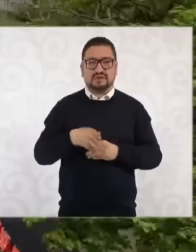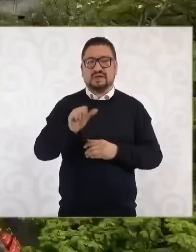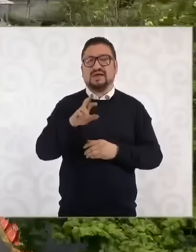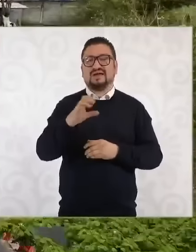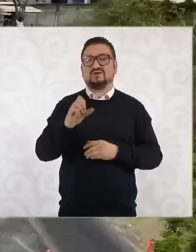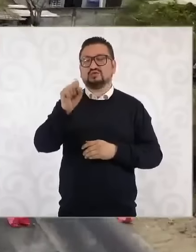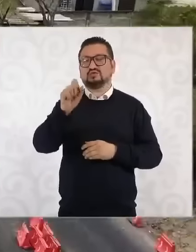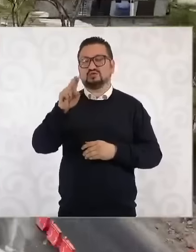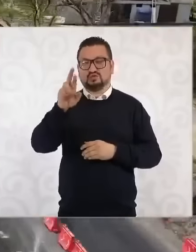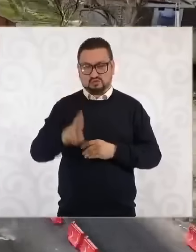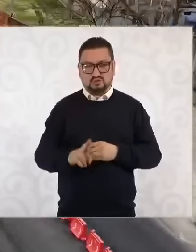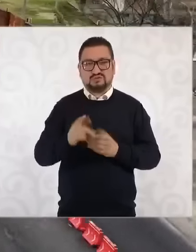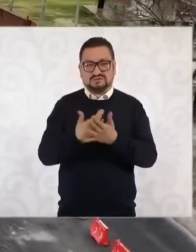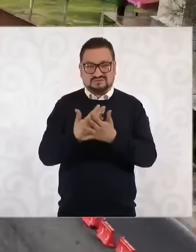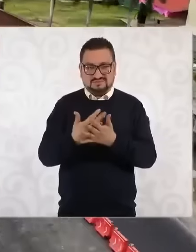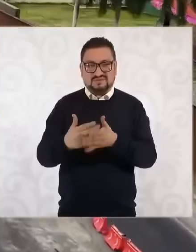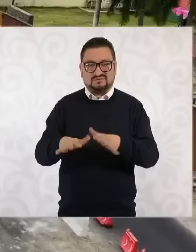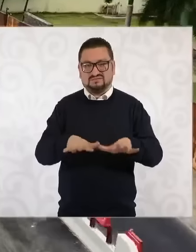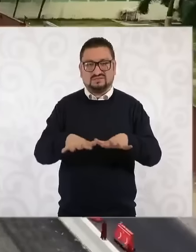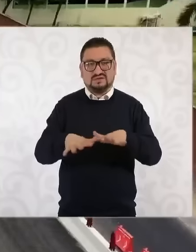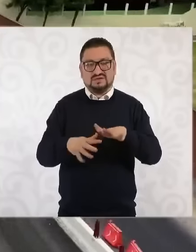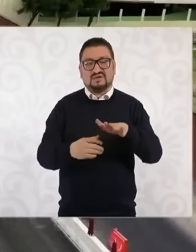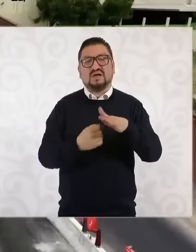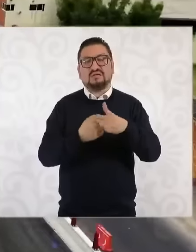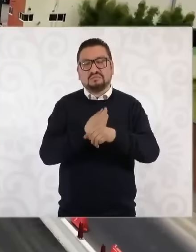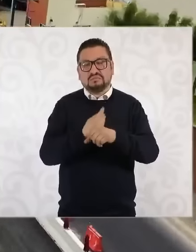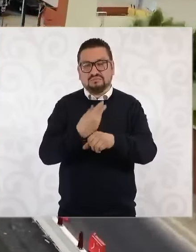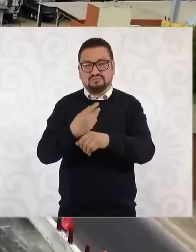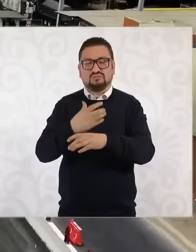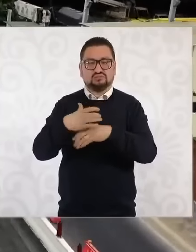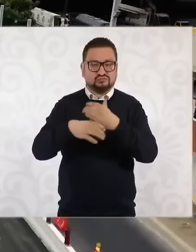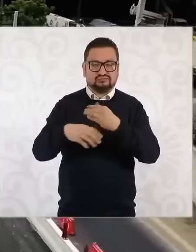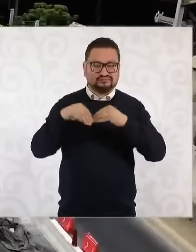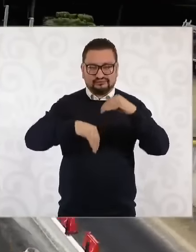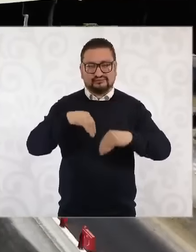está esperando unos aisladores sísmicos. Eh, ya empezaron a llegar, ya está concluido. Entonces,